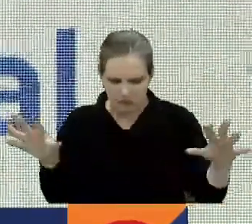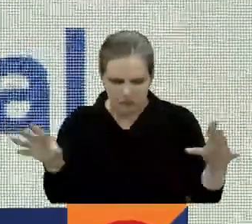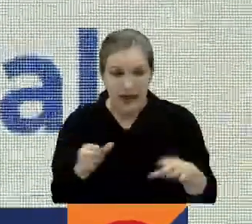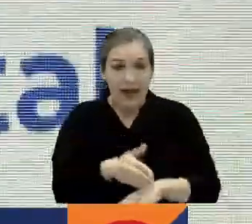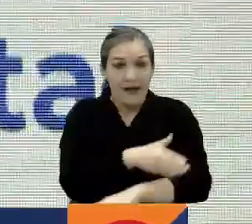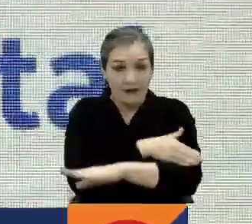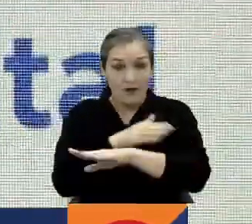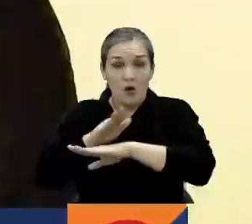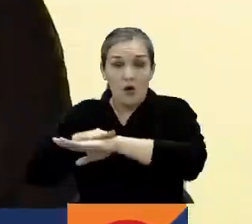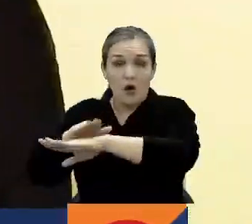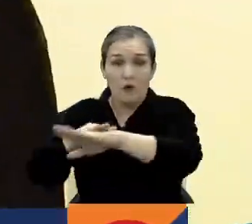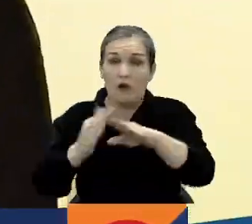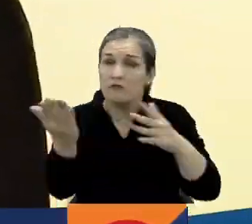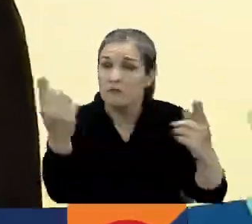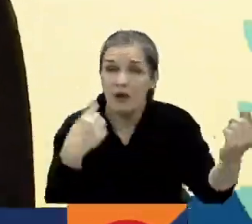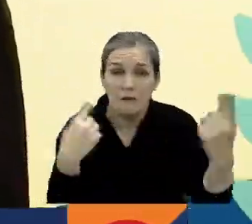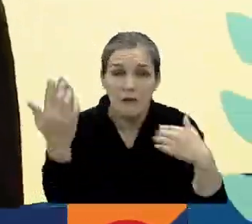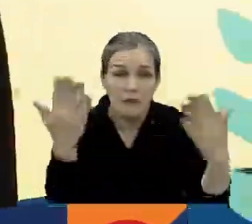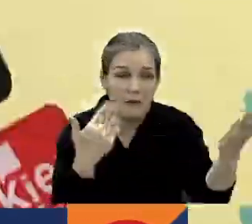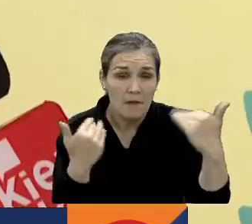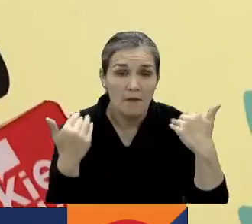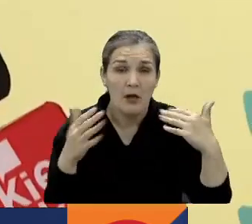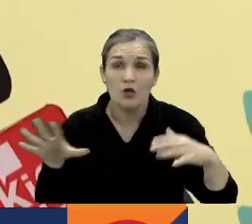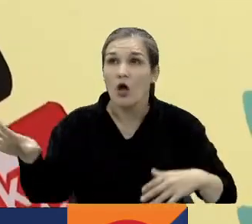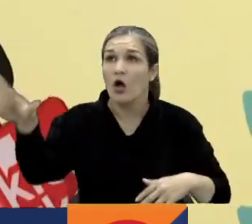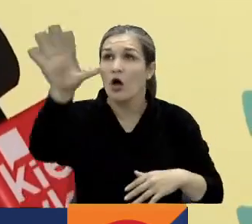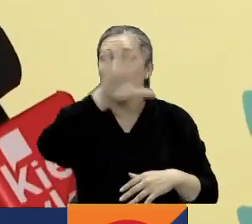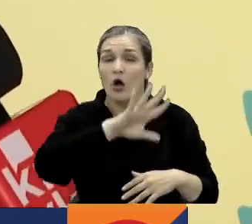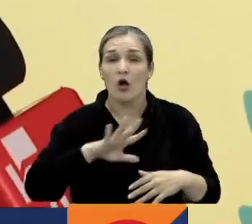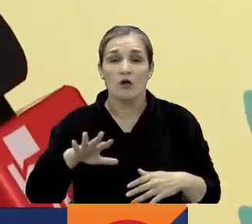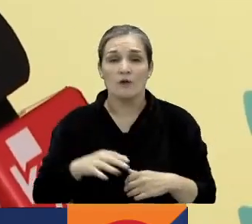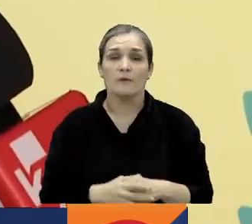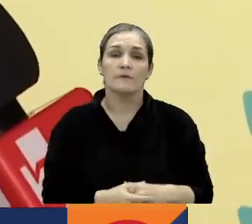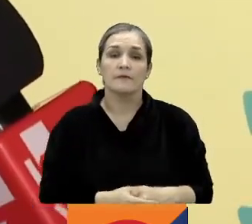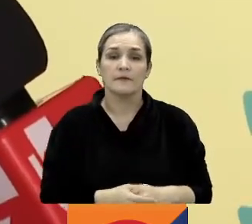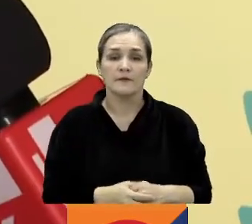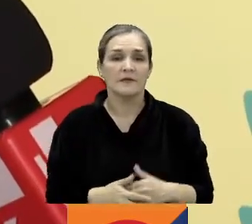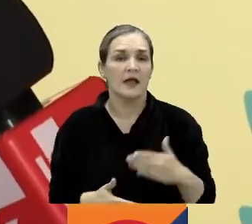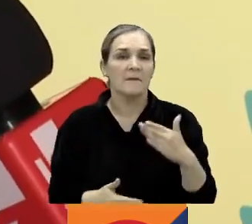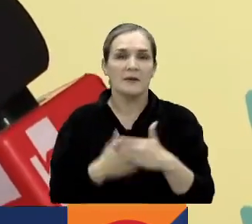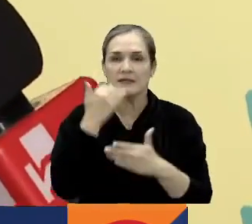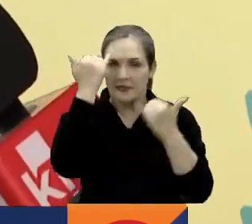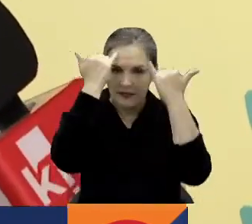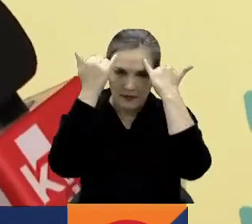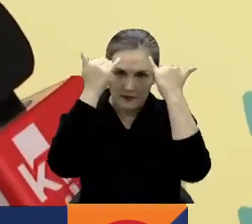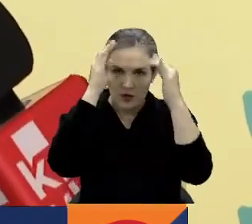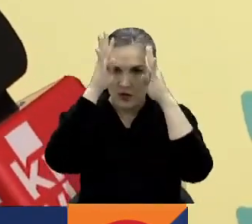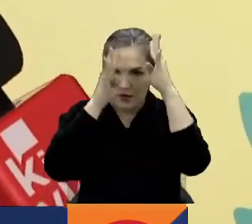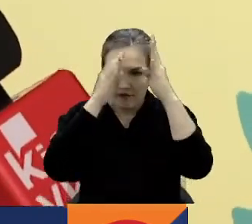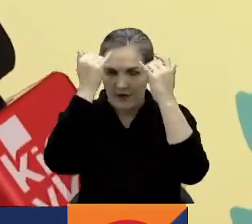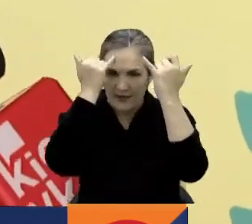15 MUJERES FUERON ELEGIDAS COMO FINALIZA LUEGO DE UNA CONVOCATORIA HECHA